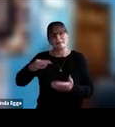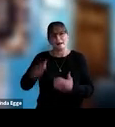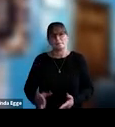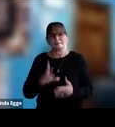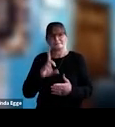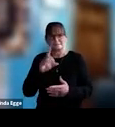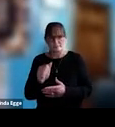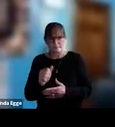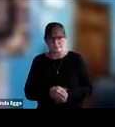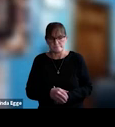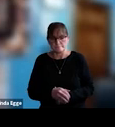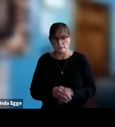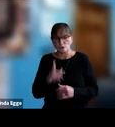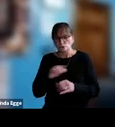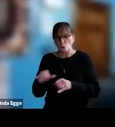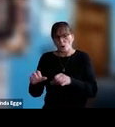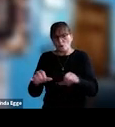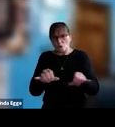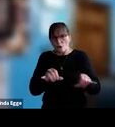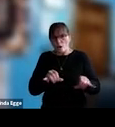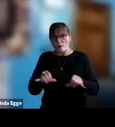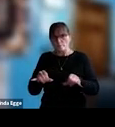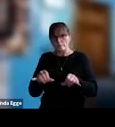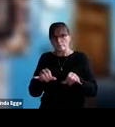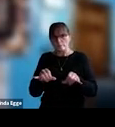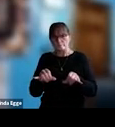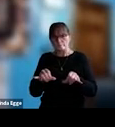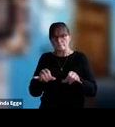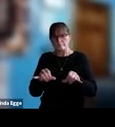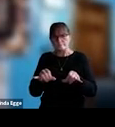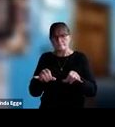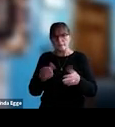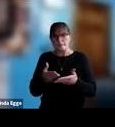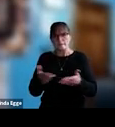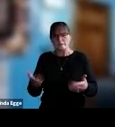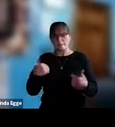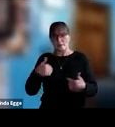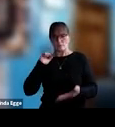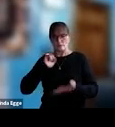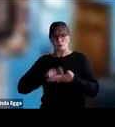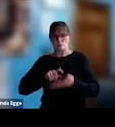Algo común que vemos en el centro de asistencia técnica